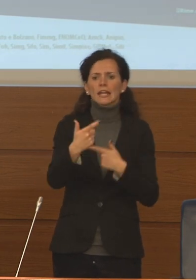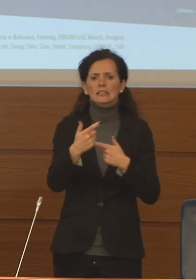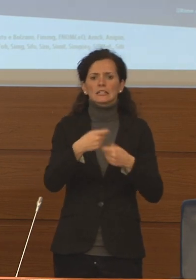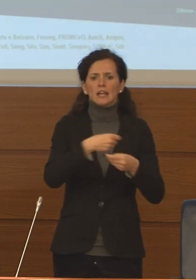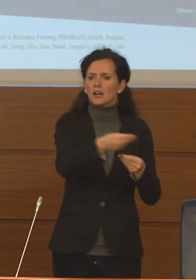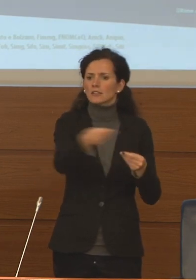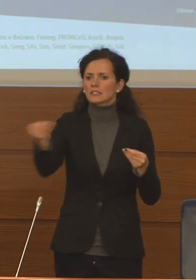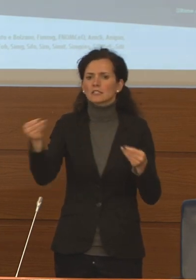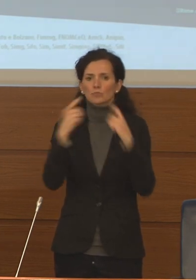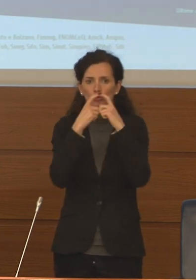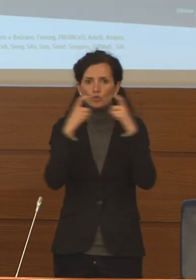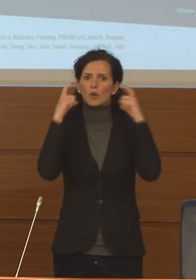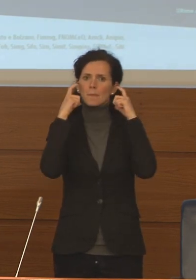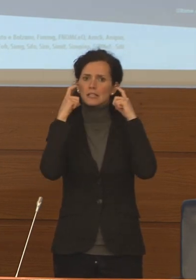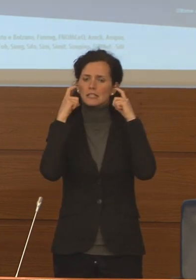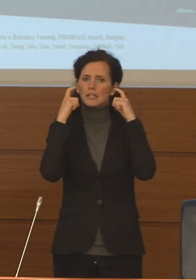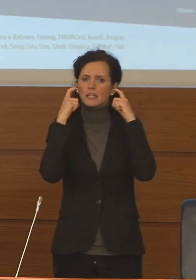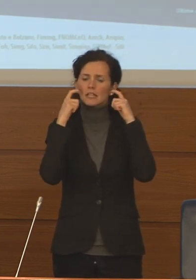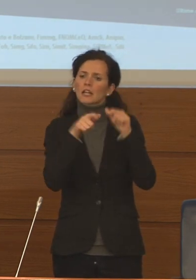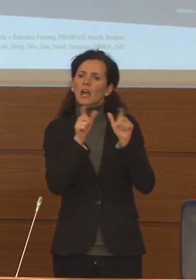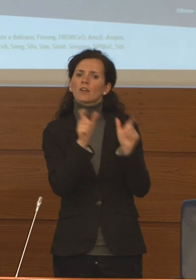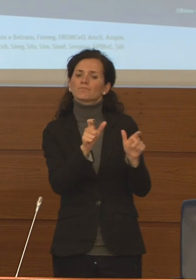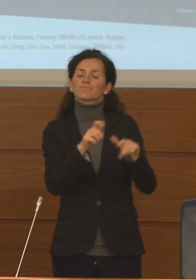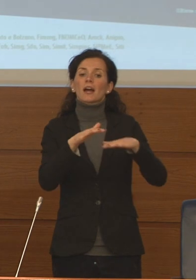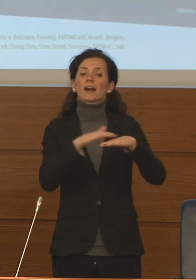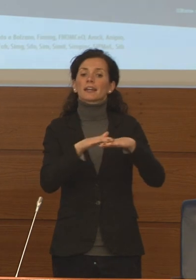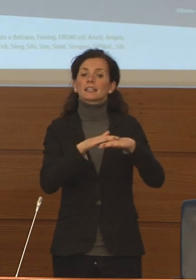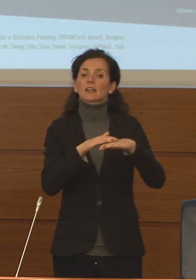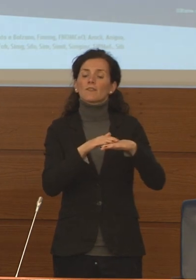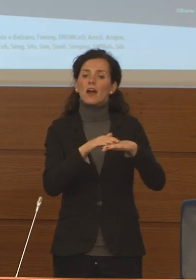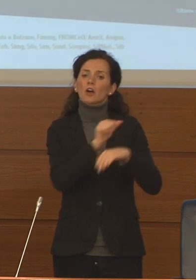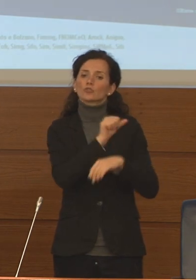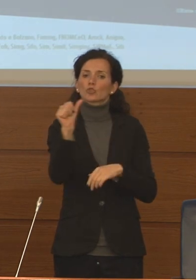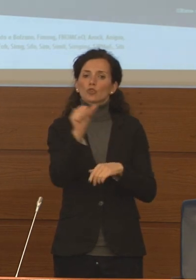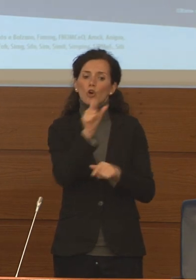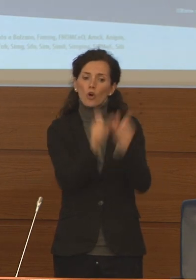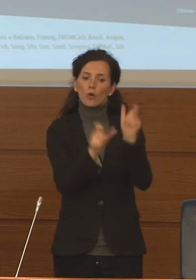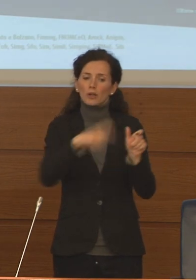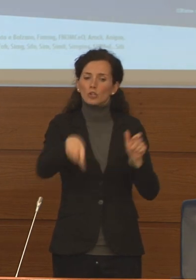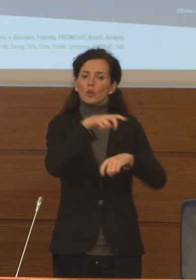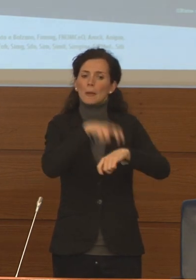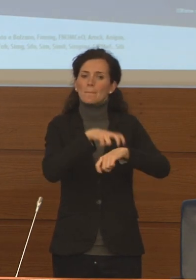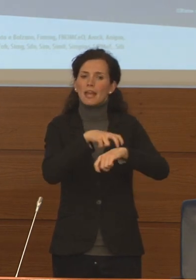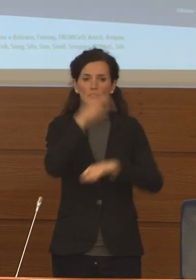riservarla al loro personale sanitario. Nel nostro Paese non abbiamo